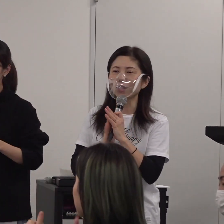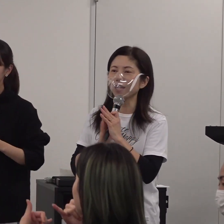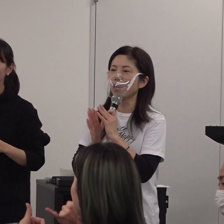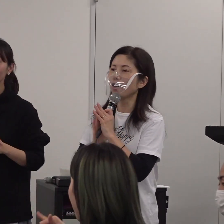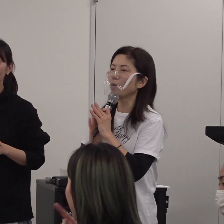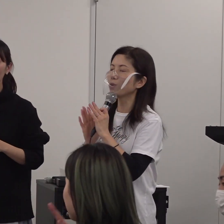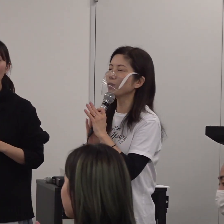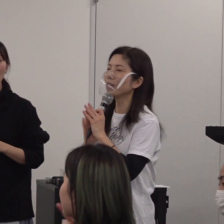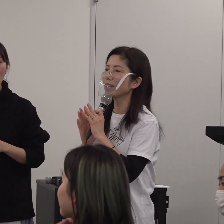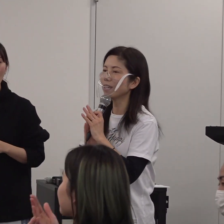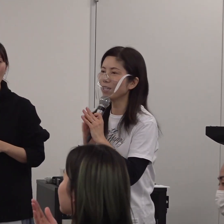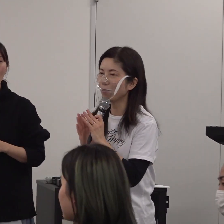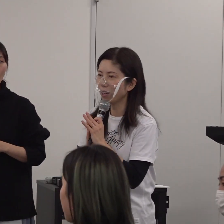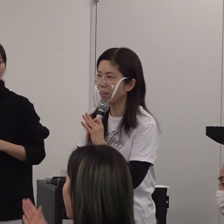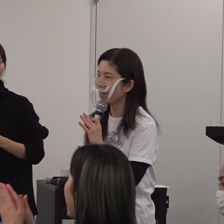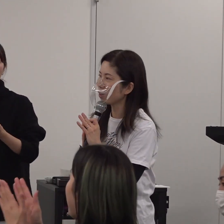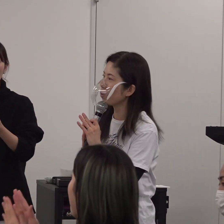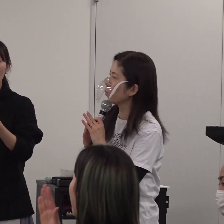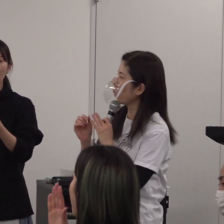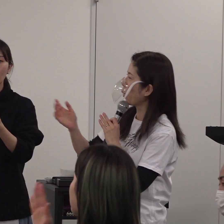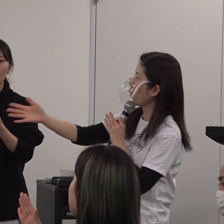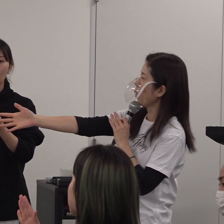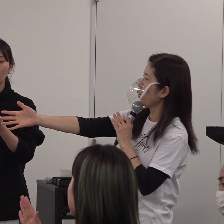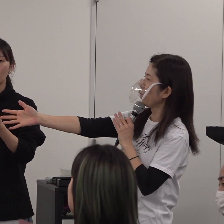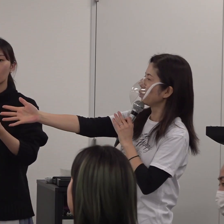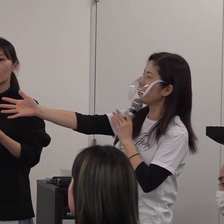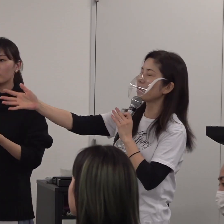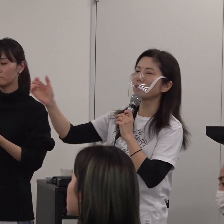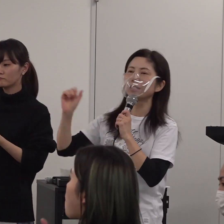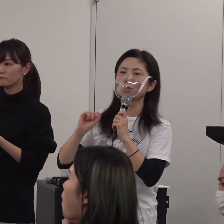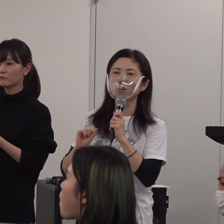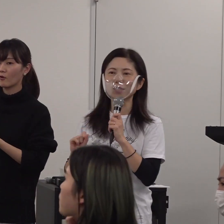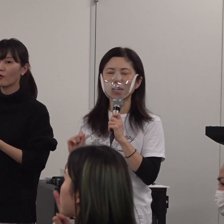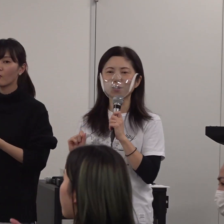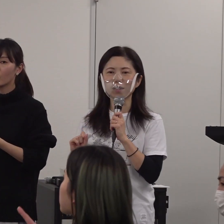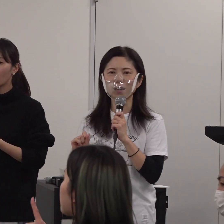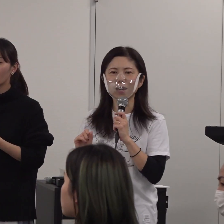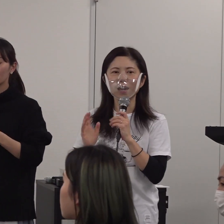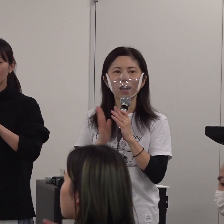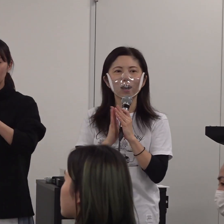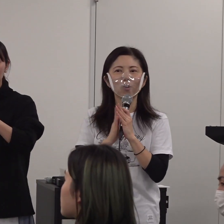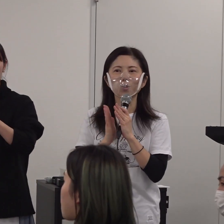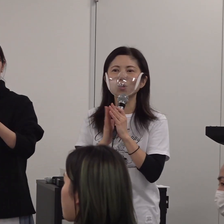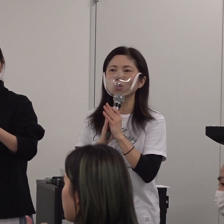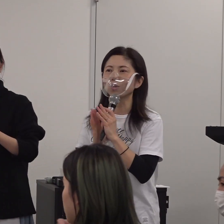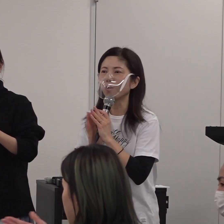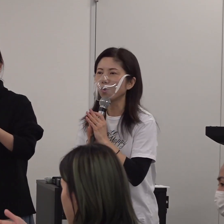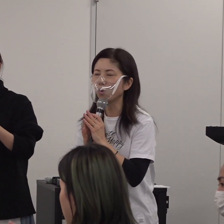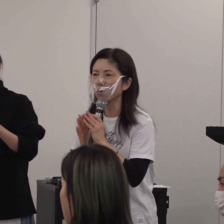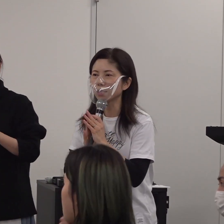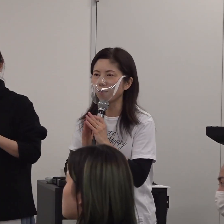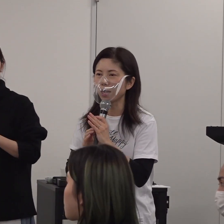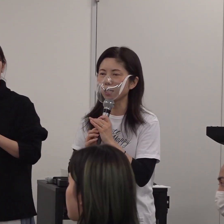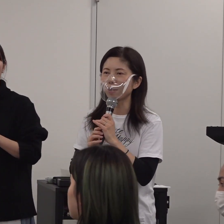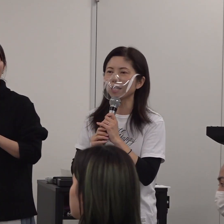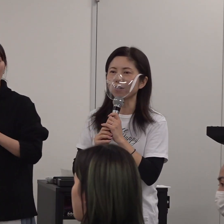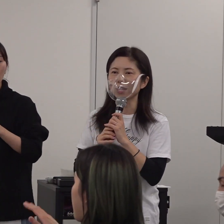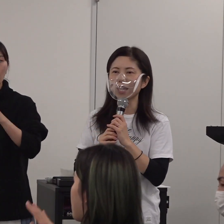でもね音だけでは今度聴覚に障害のある方は音の大きさわかりませんよね